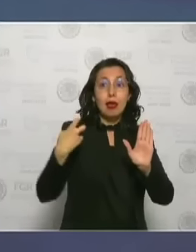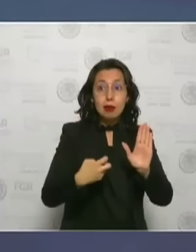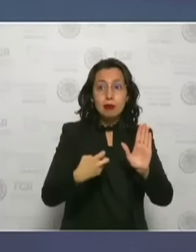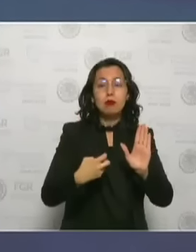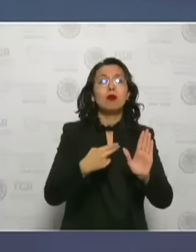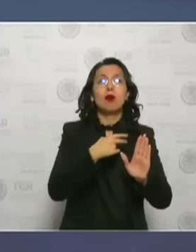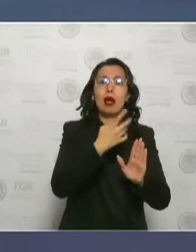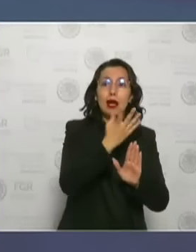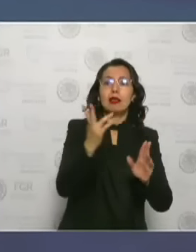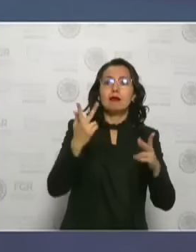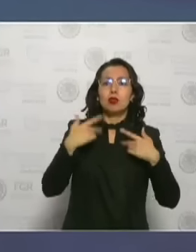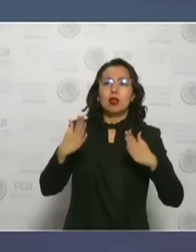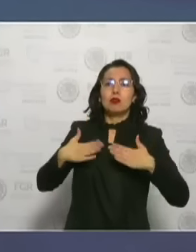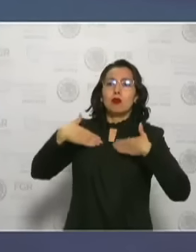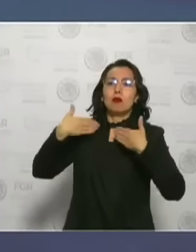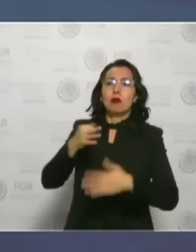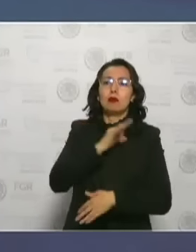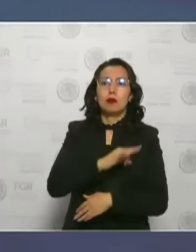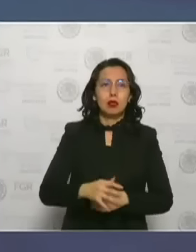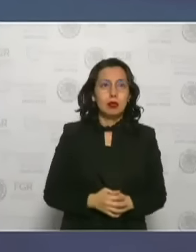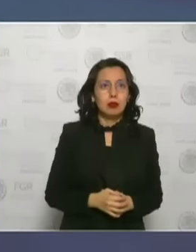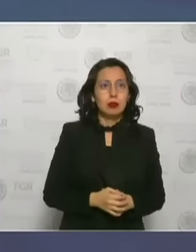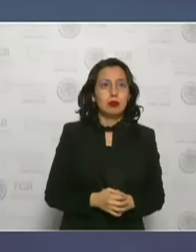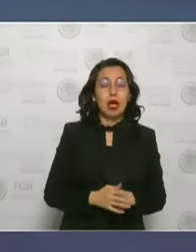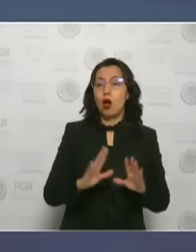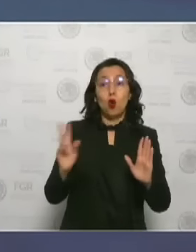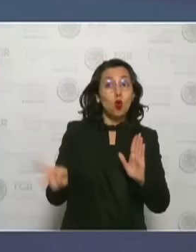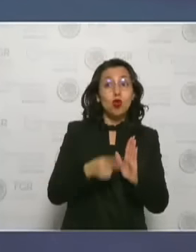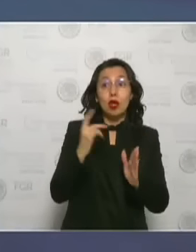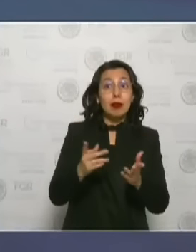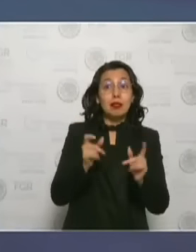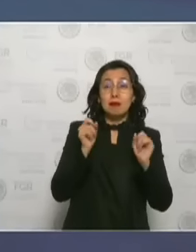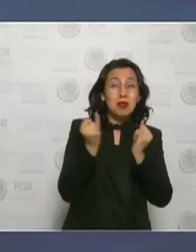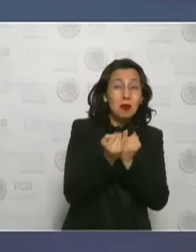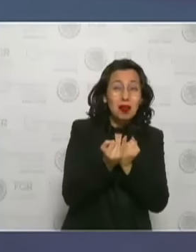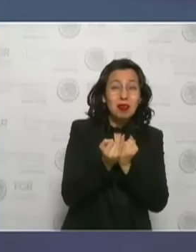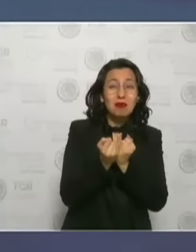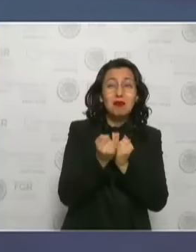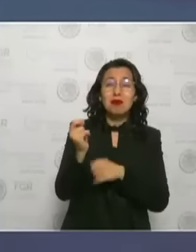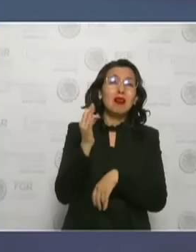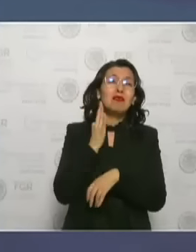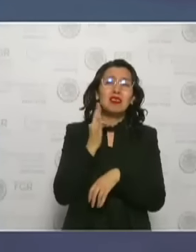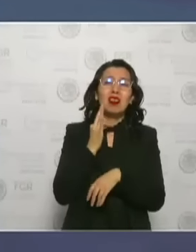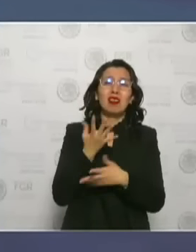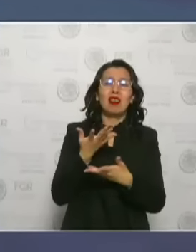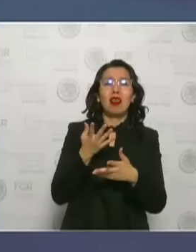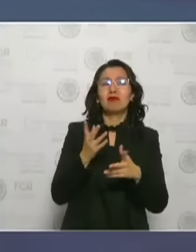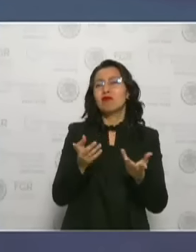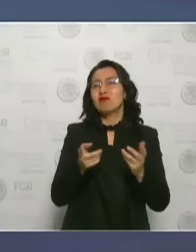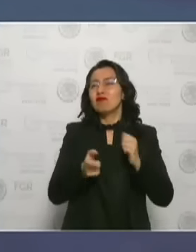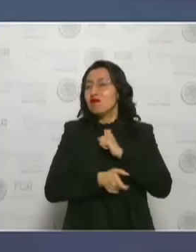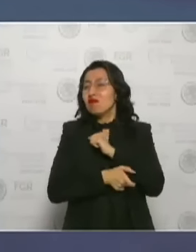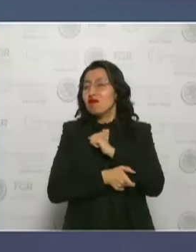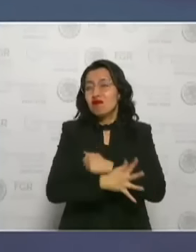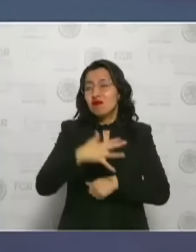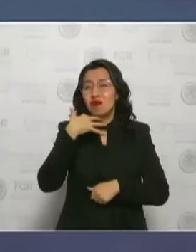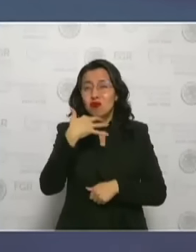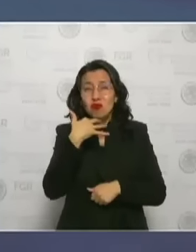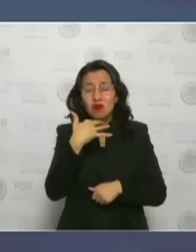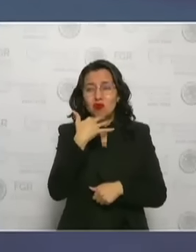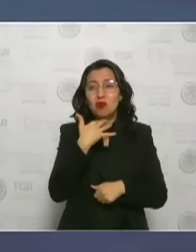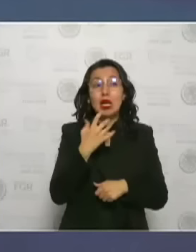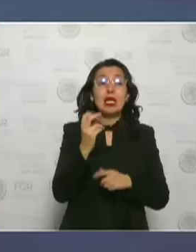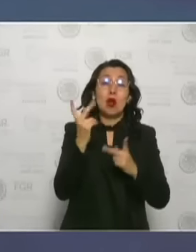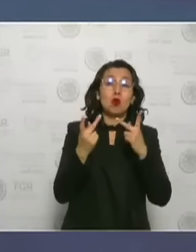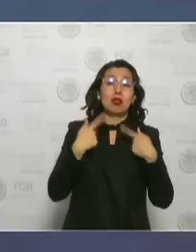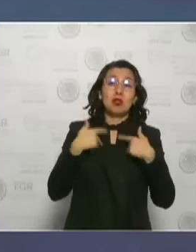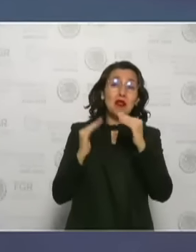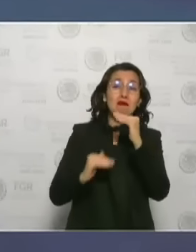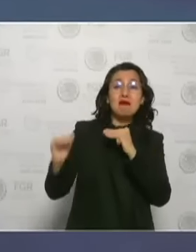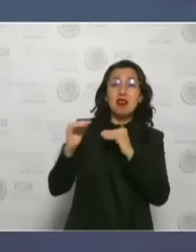la confianza de la gente. Nunca más, nunca más una fiscalía opaca con una burocracia dorada.